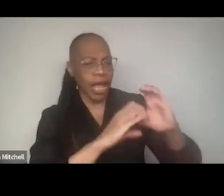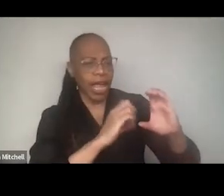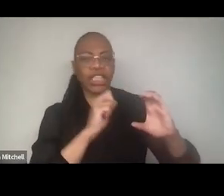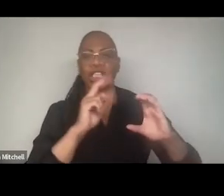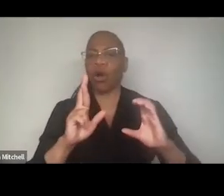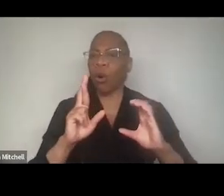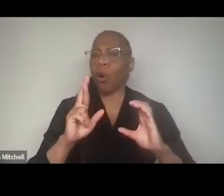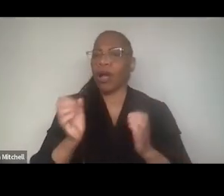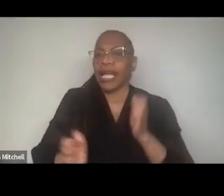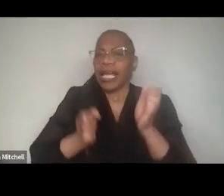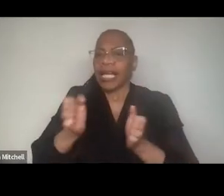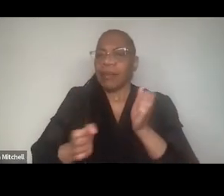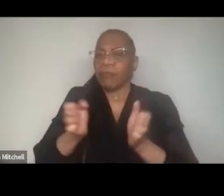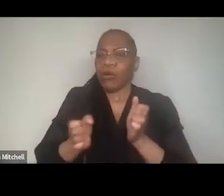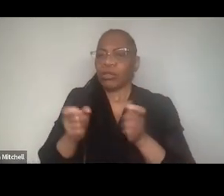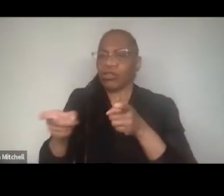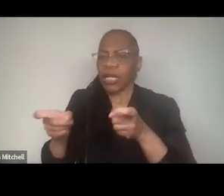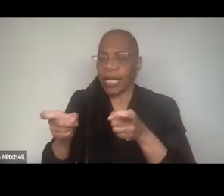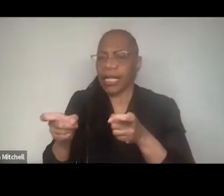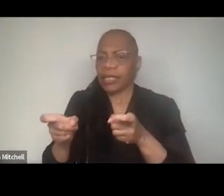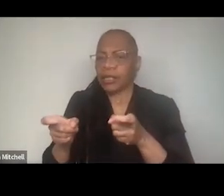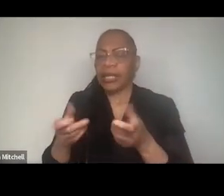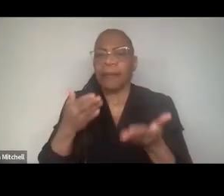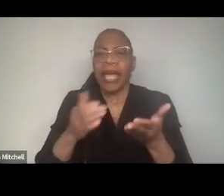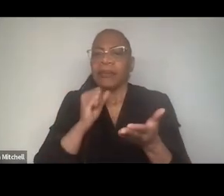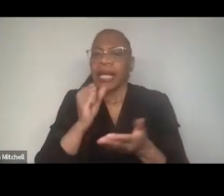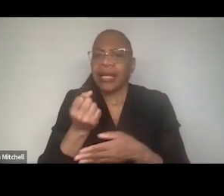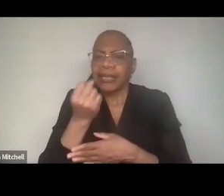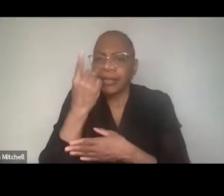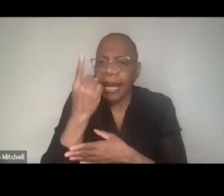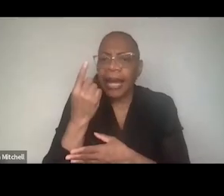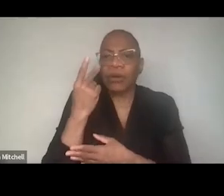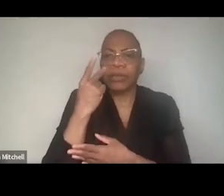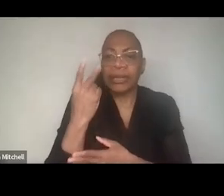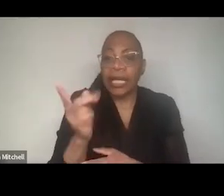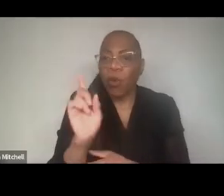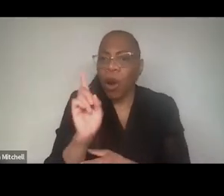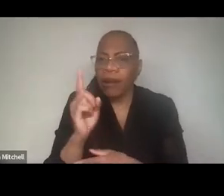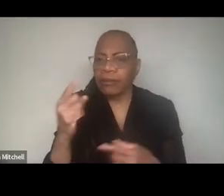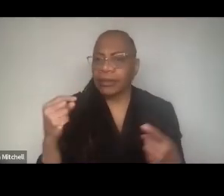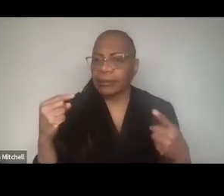A veces no pueden ver de dónde proviene el conflicto. Entonces, el autoinforme es un buen comienzo, pero a veces,